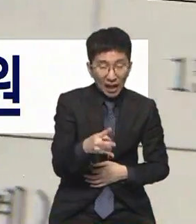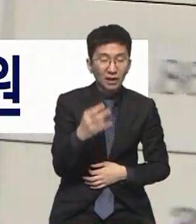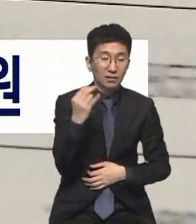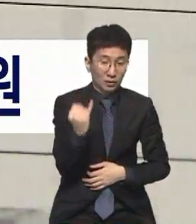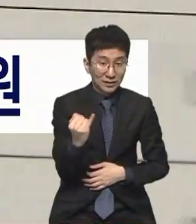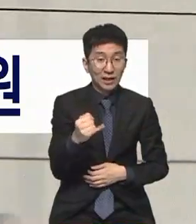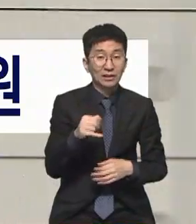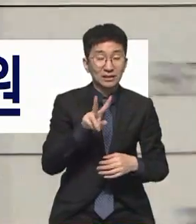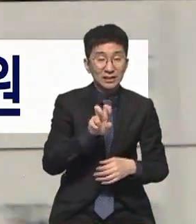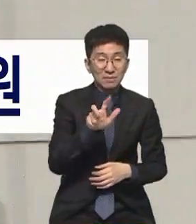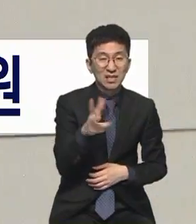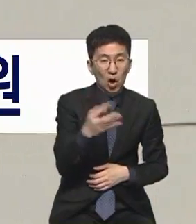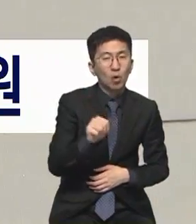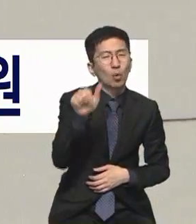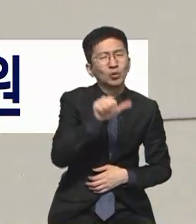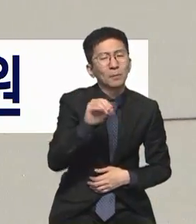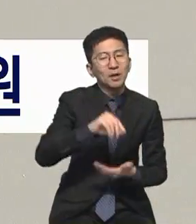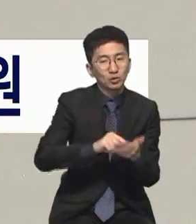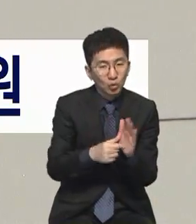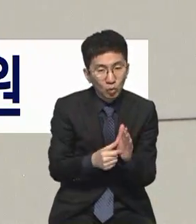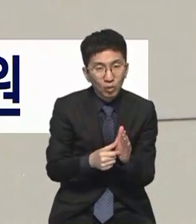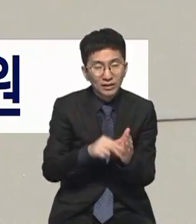현금 63억 원 등 225억 원을 신고해